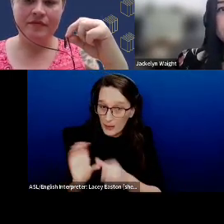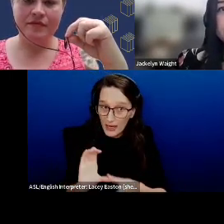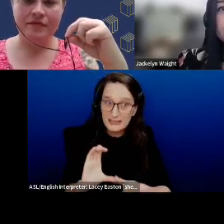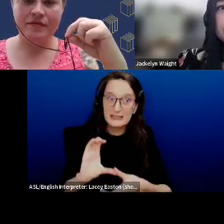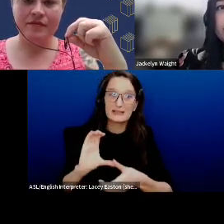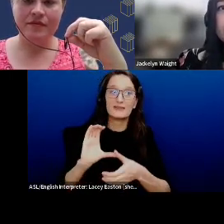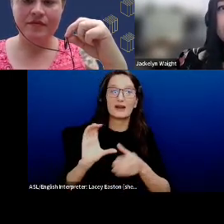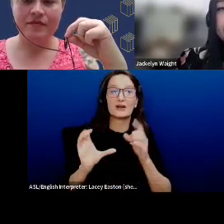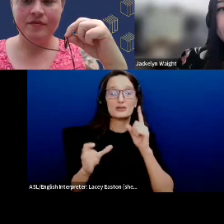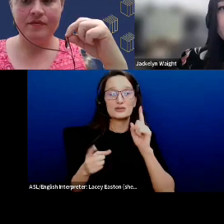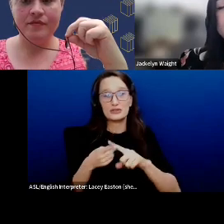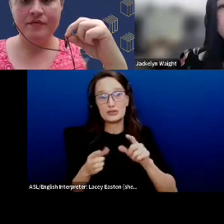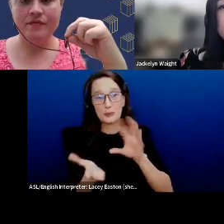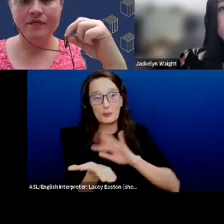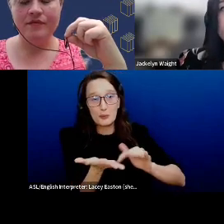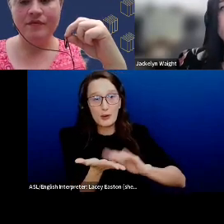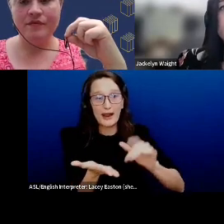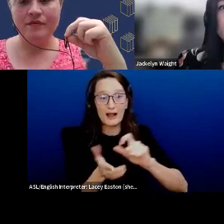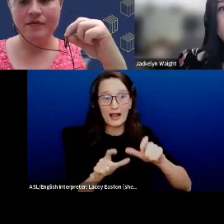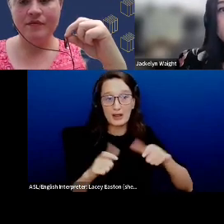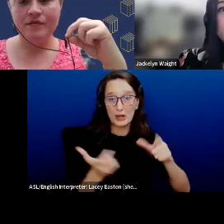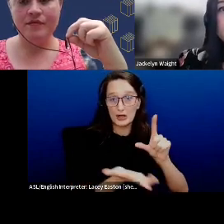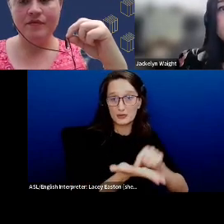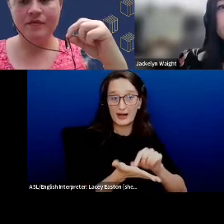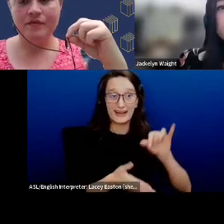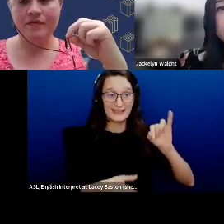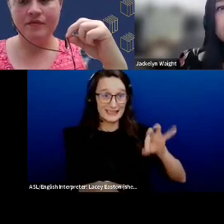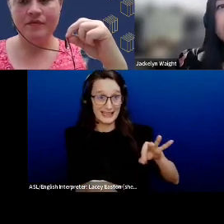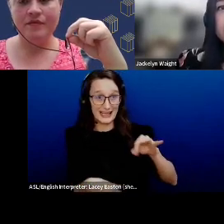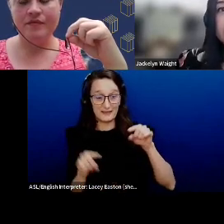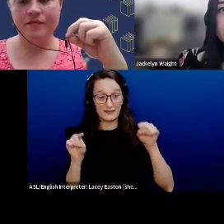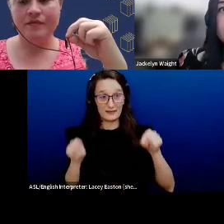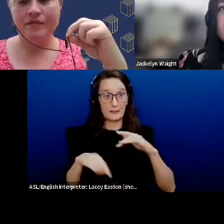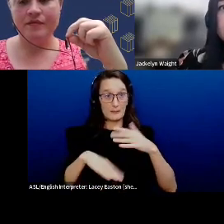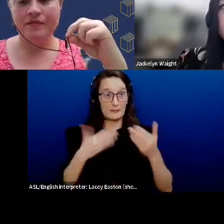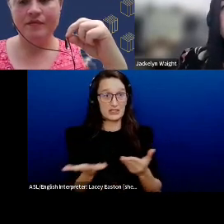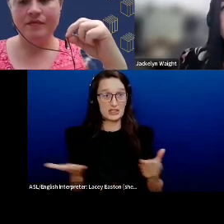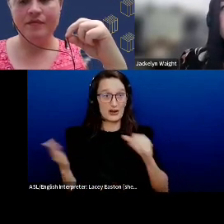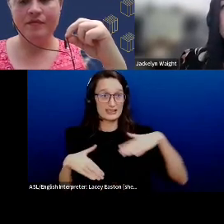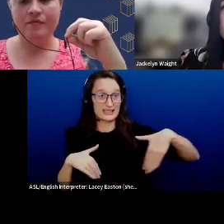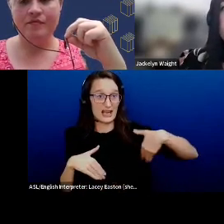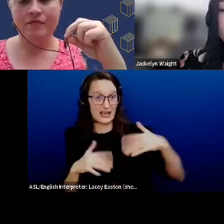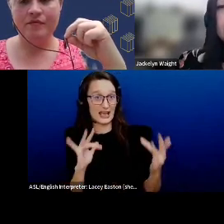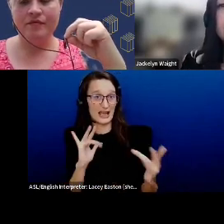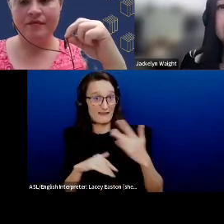adopciones y aún no está disponible en braille o letra grande, los profesores pueden contactarnos para priorizarlo